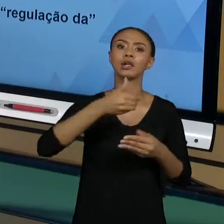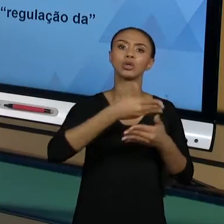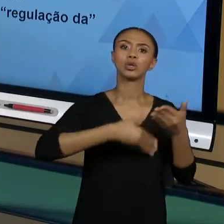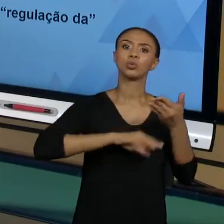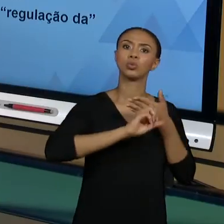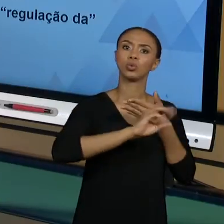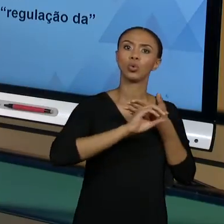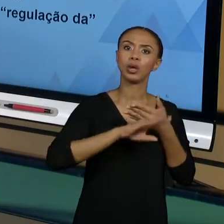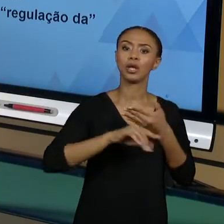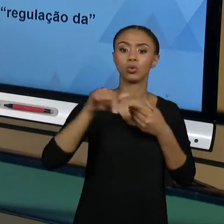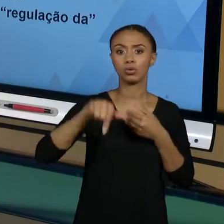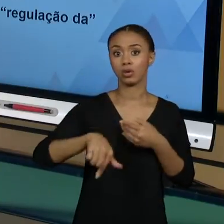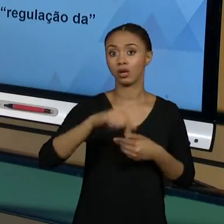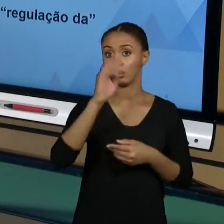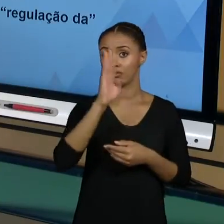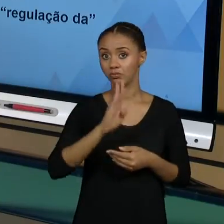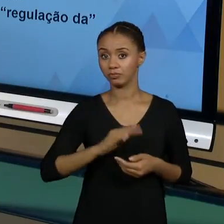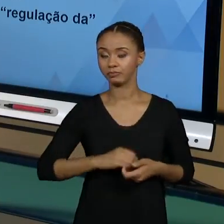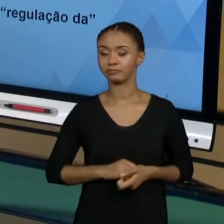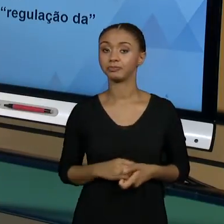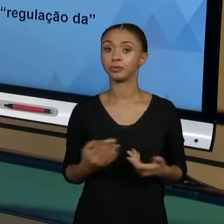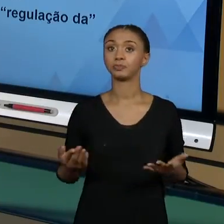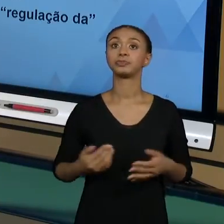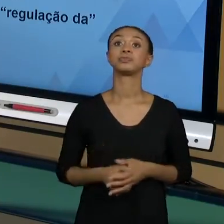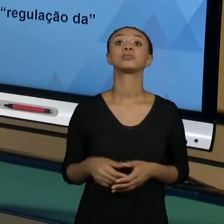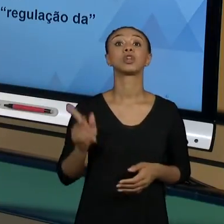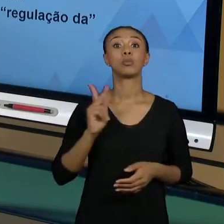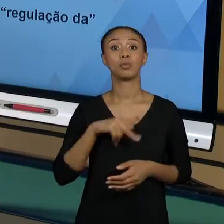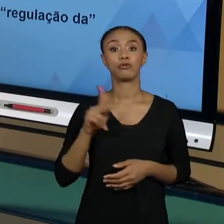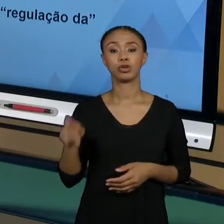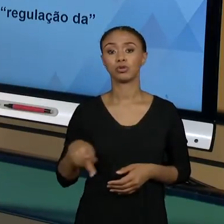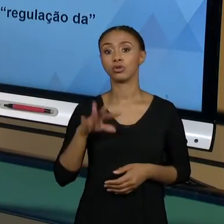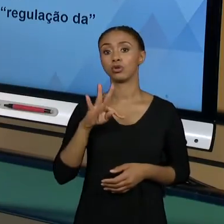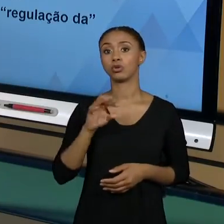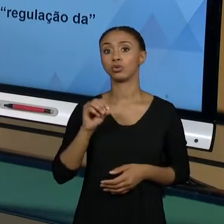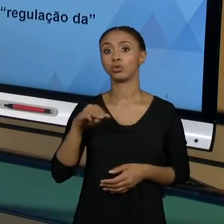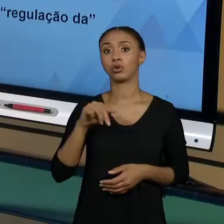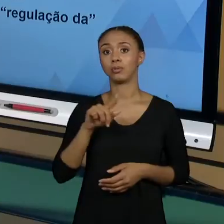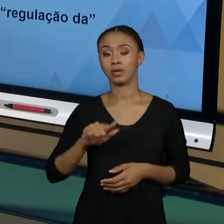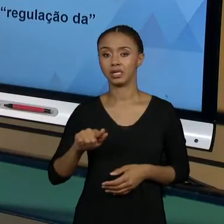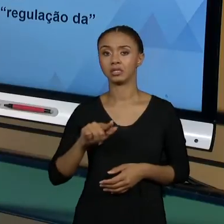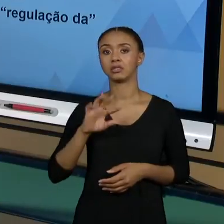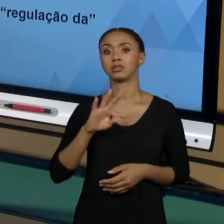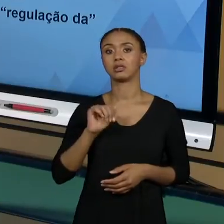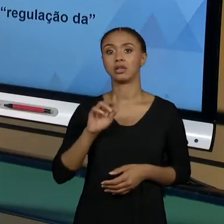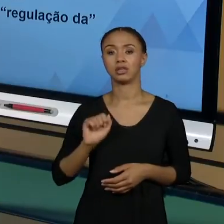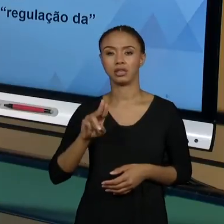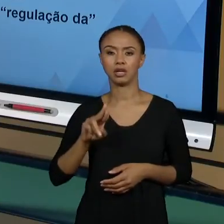DA SILVA, UM CONHECIDO DE VOCÊS DOS ESTUDOS